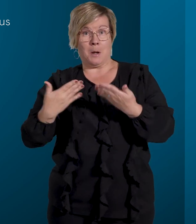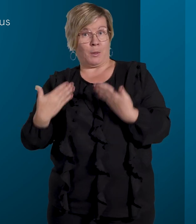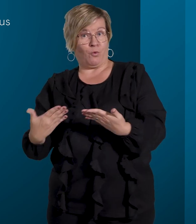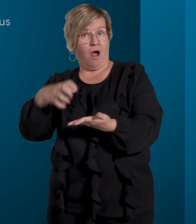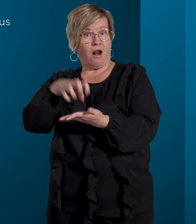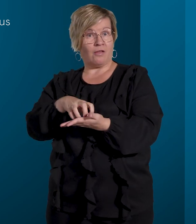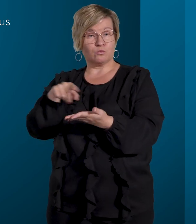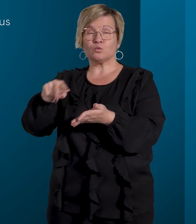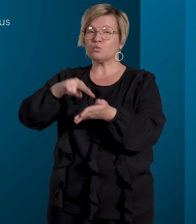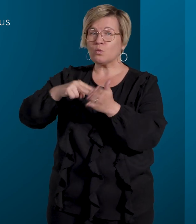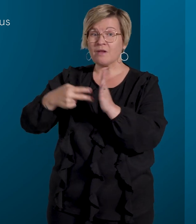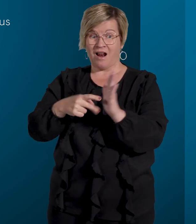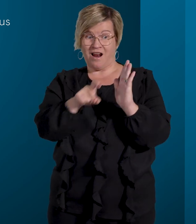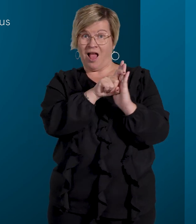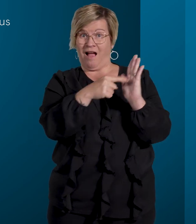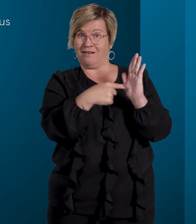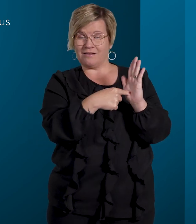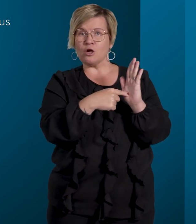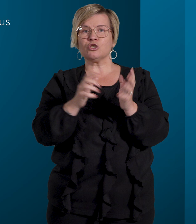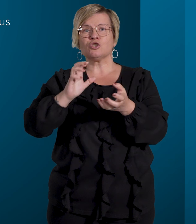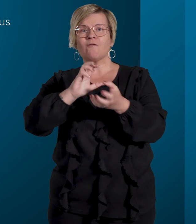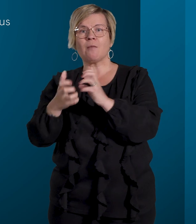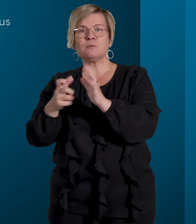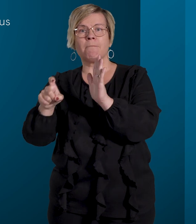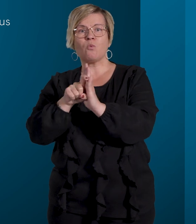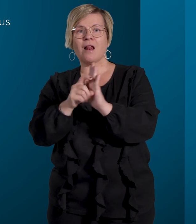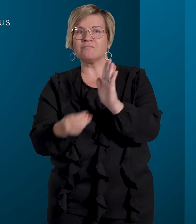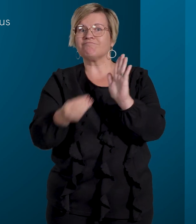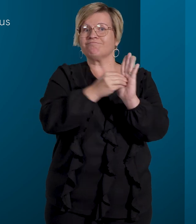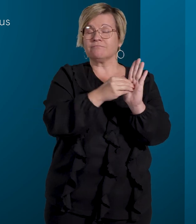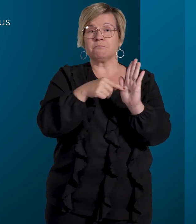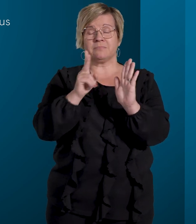Nykyisen hallituksen suunnittelema, liian kapea ja epämääräinen soveltamispykälä -